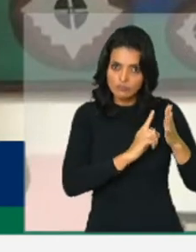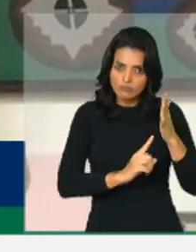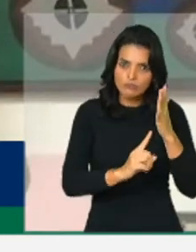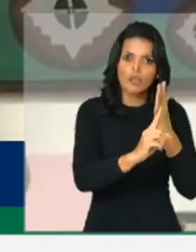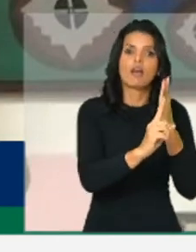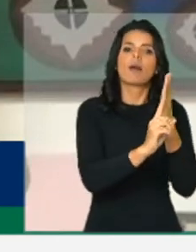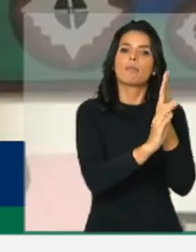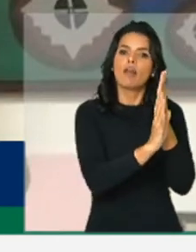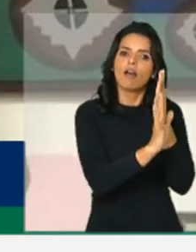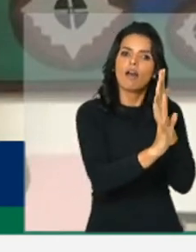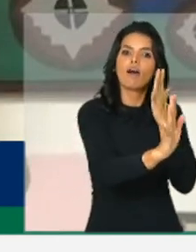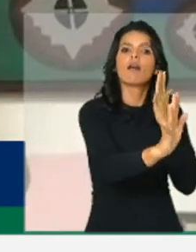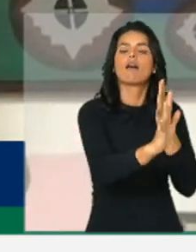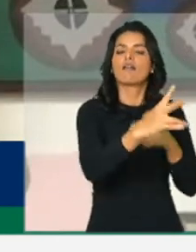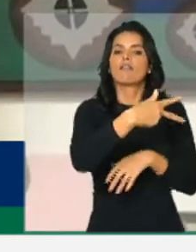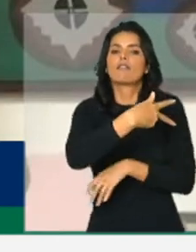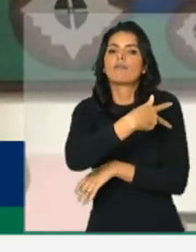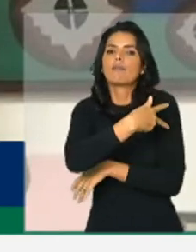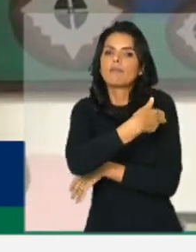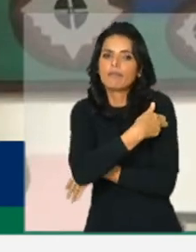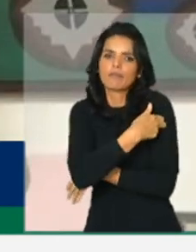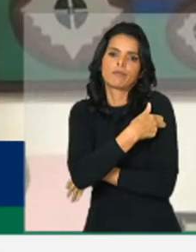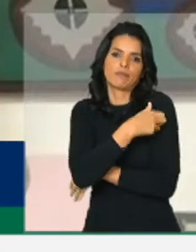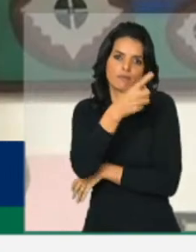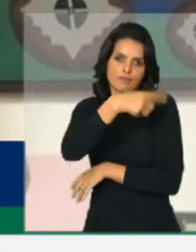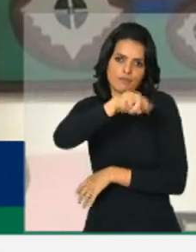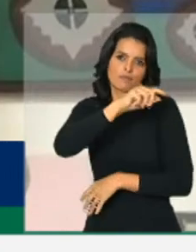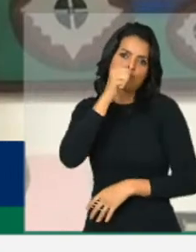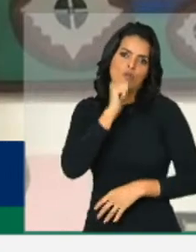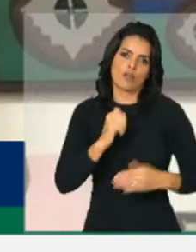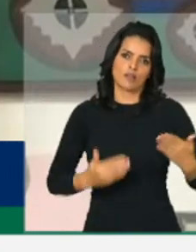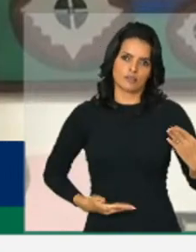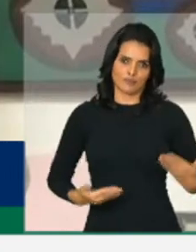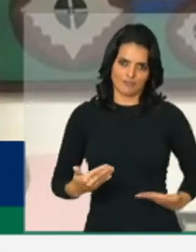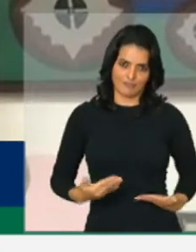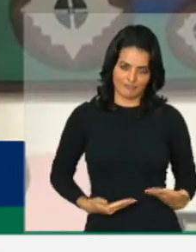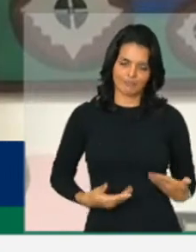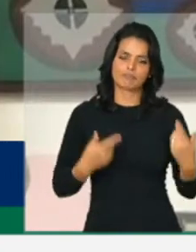HISTÓRIA DESDE 1942 QUANDO DA CLT ELAS FICARAM... DE FORA, NÃO FORAM RECONHECIDAS COMO